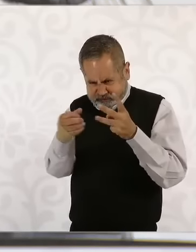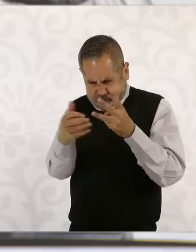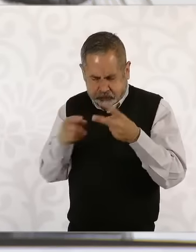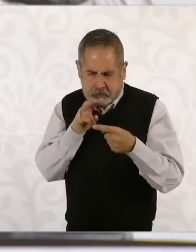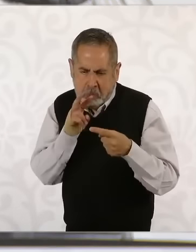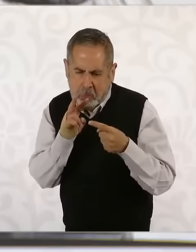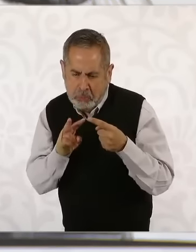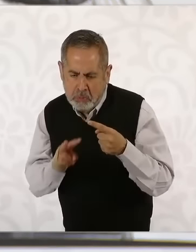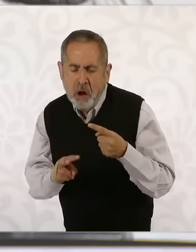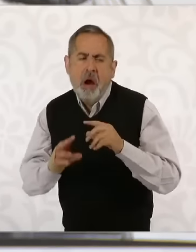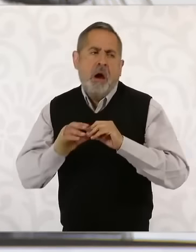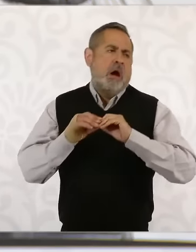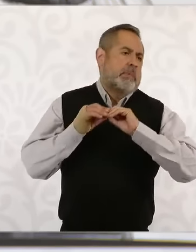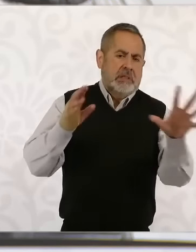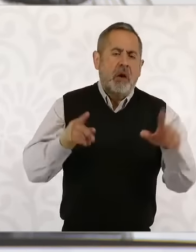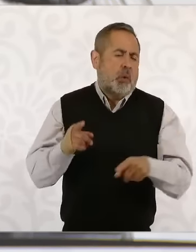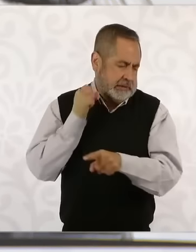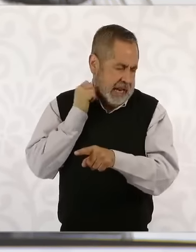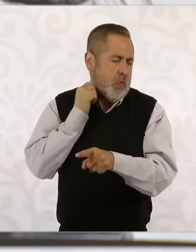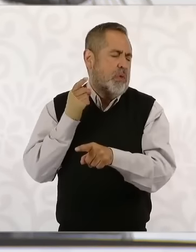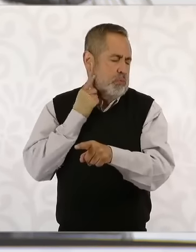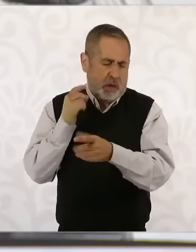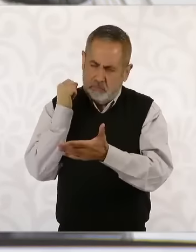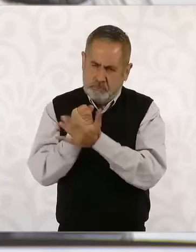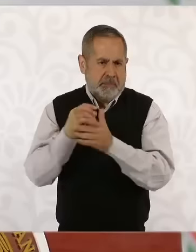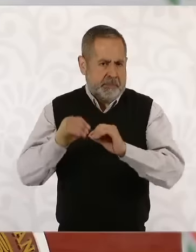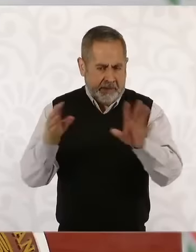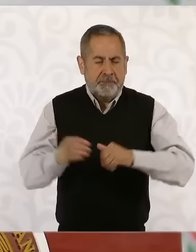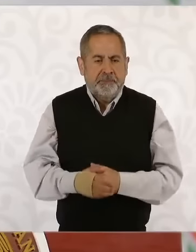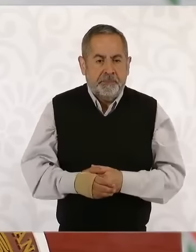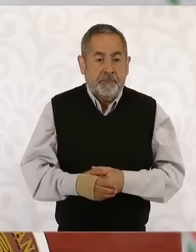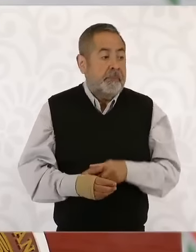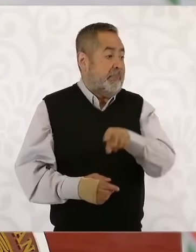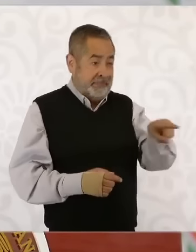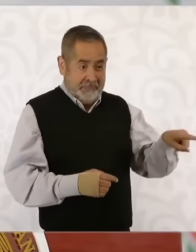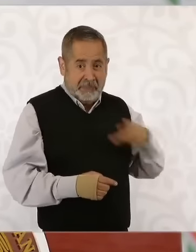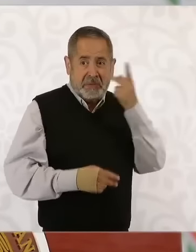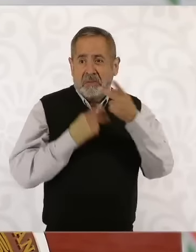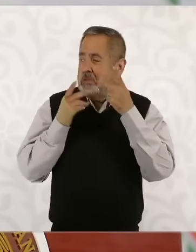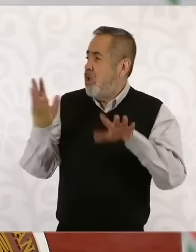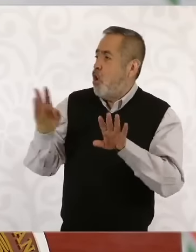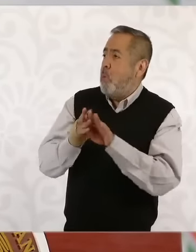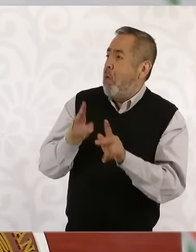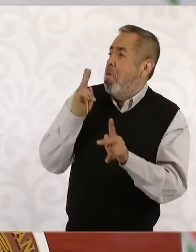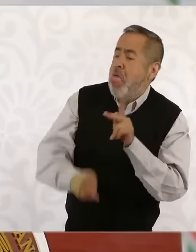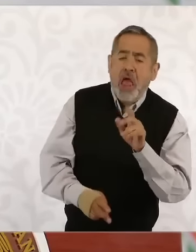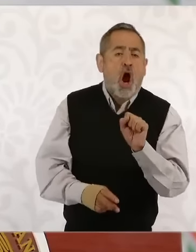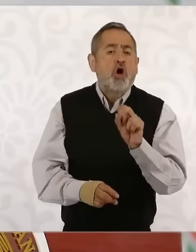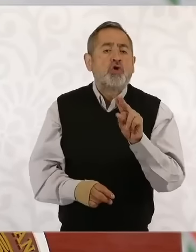darnos claridad. Se ha criticado también el tema de la suspensión y en la suspensión se hicieron